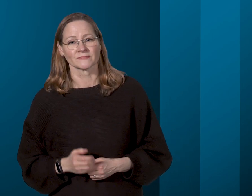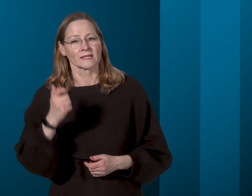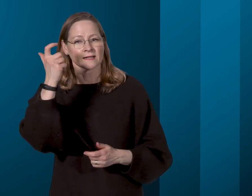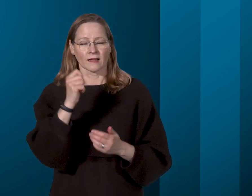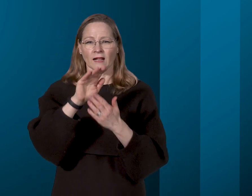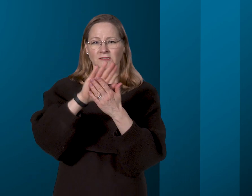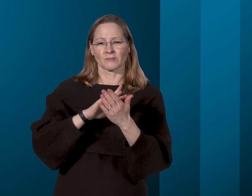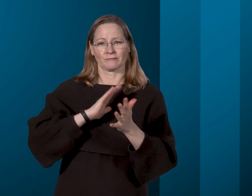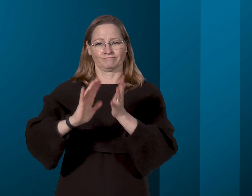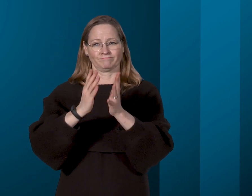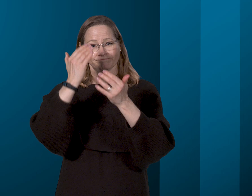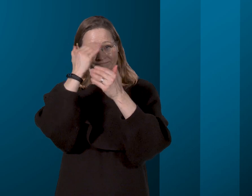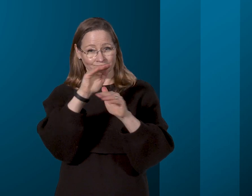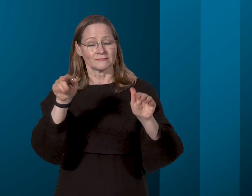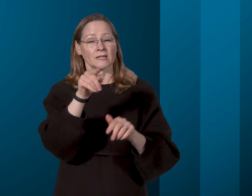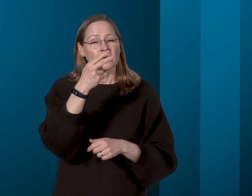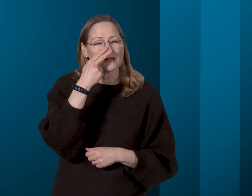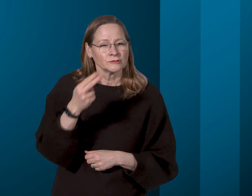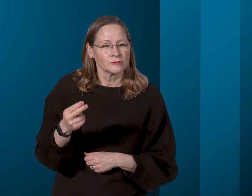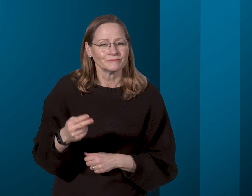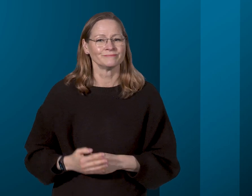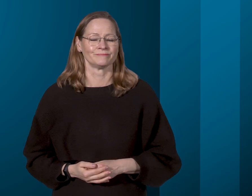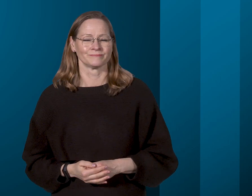Katso Kelan sivuilta viitottu tiedote asiasta.